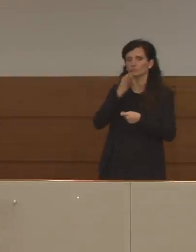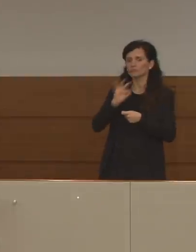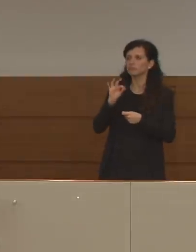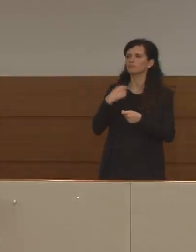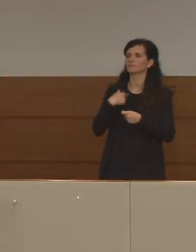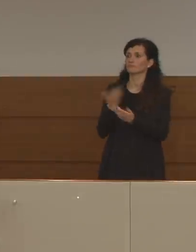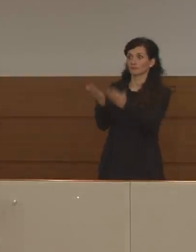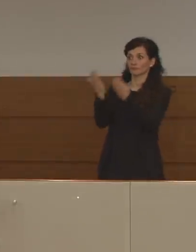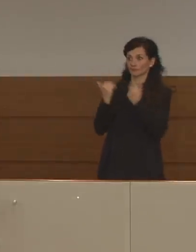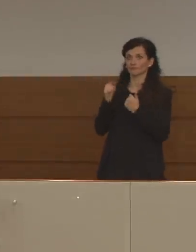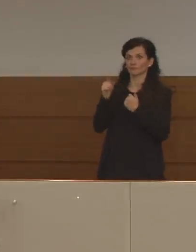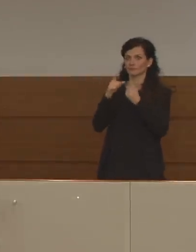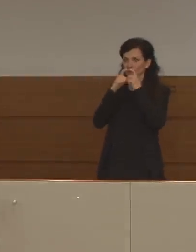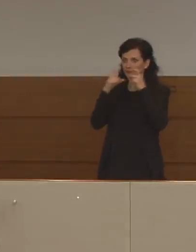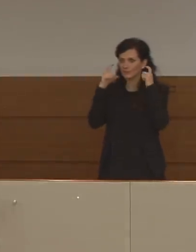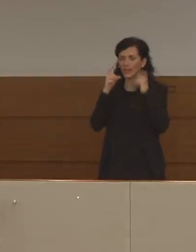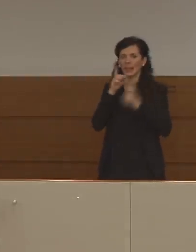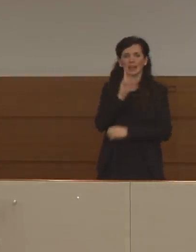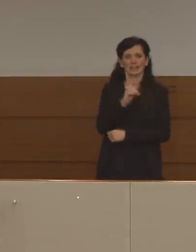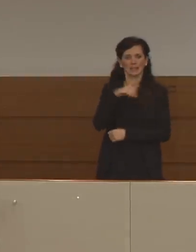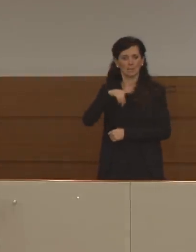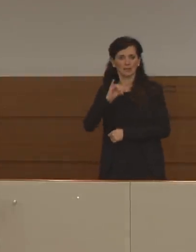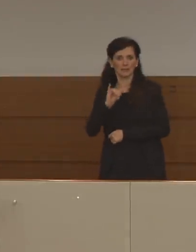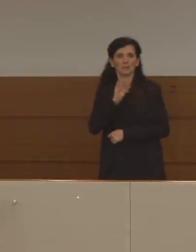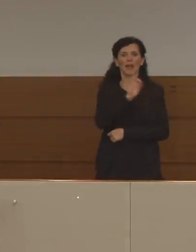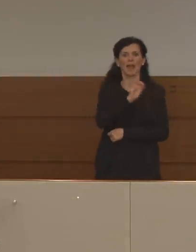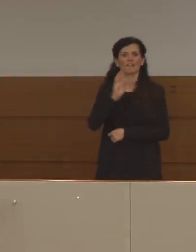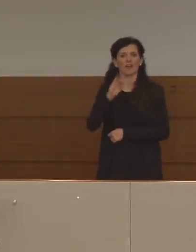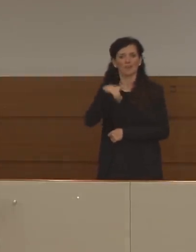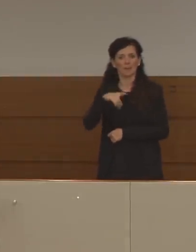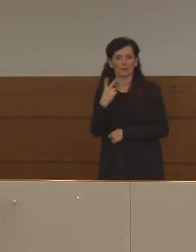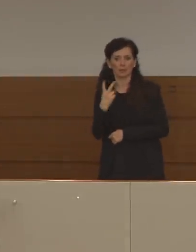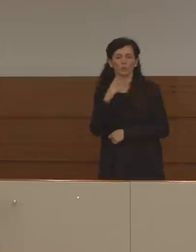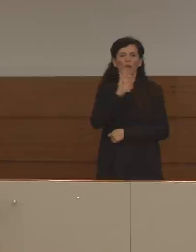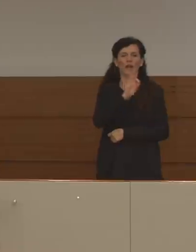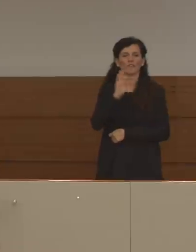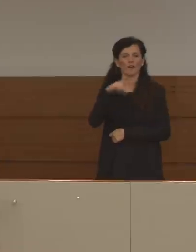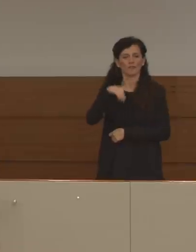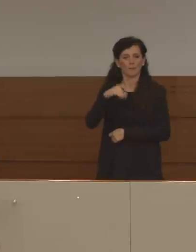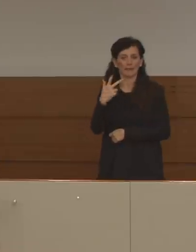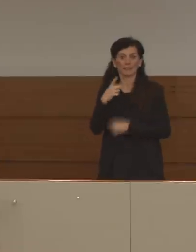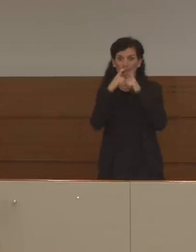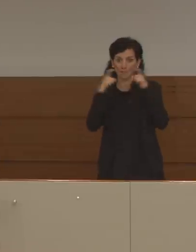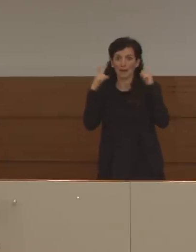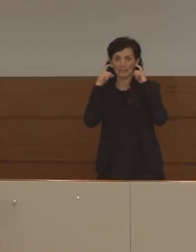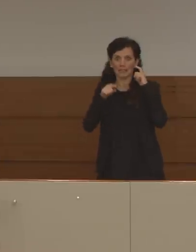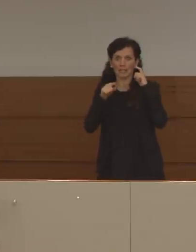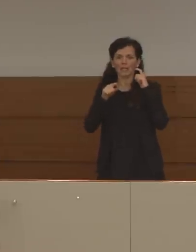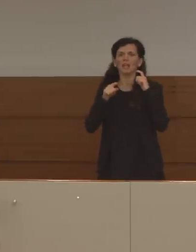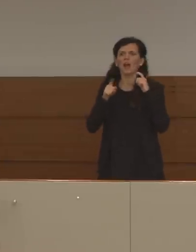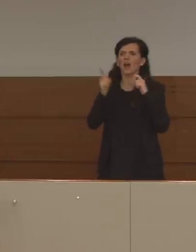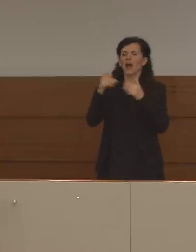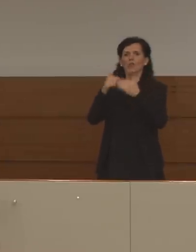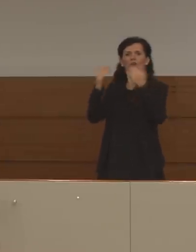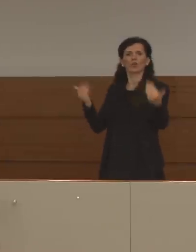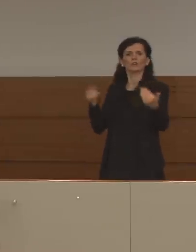e soprattutto dpi, mascherine ffp2, ffp3, hanno chiuso così come ha fatto la